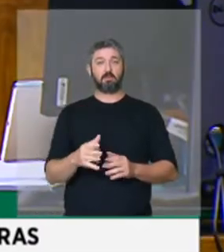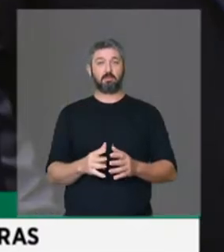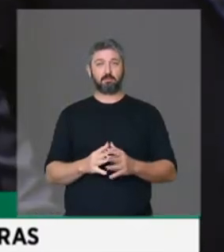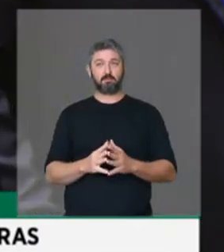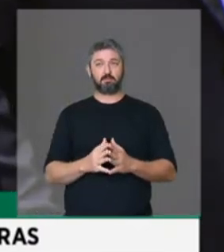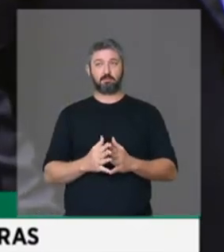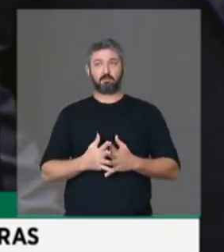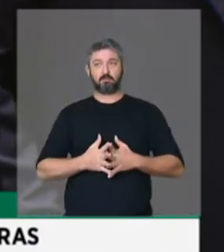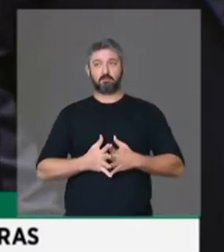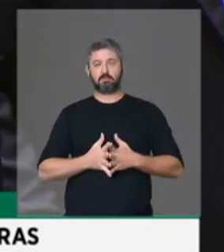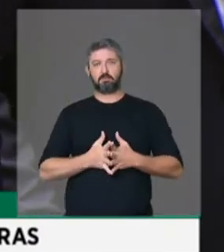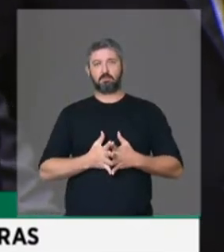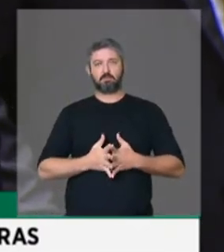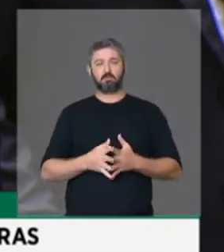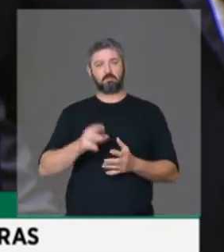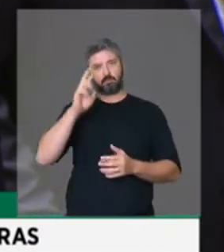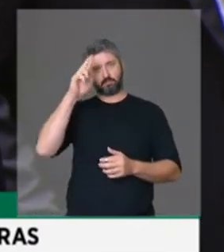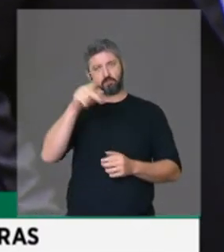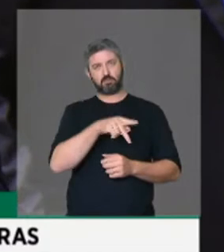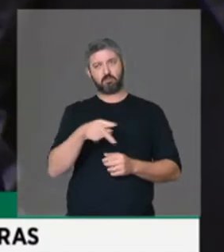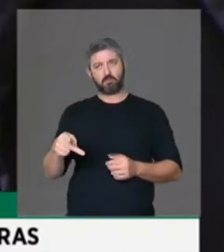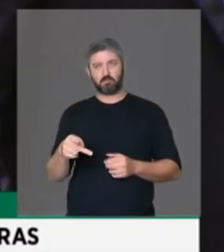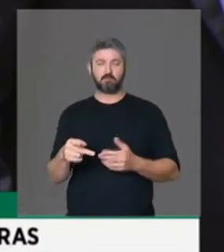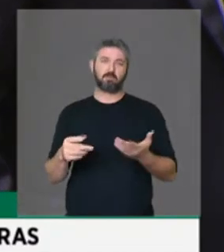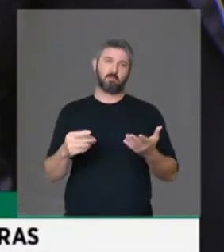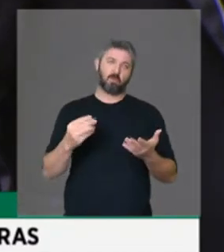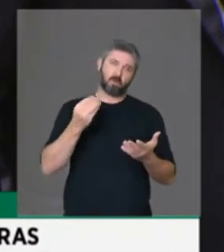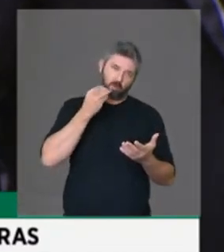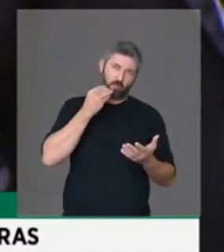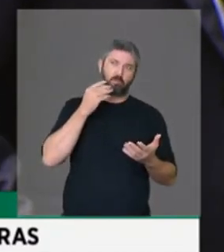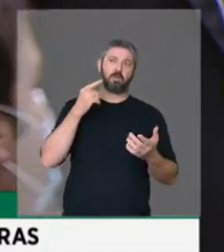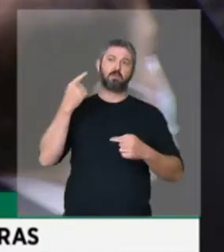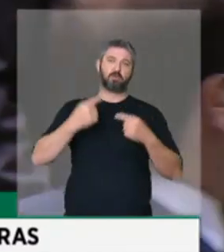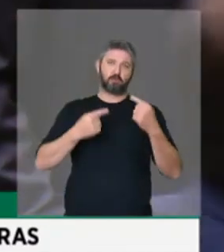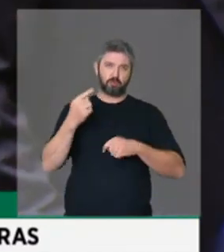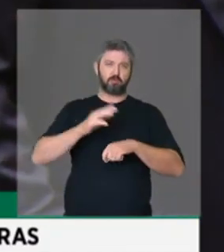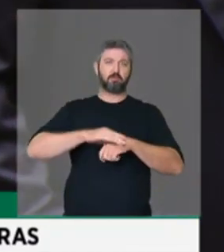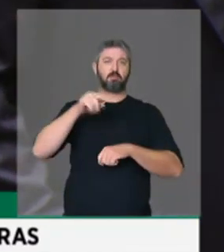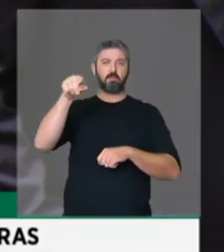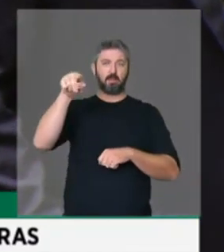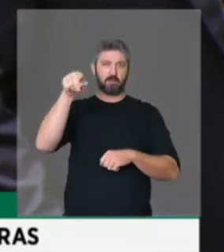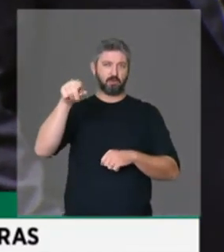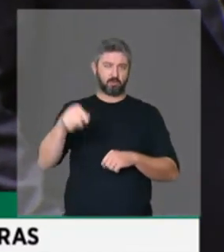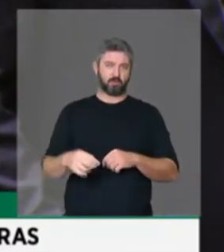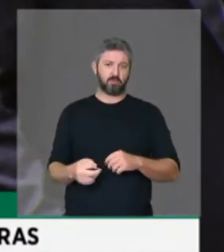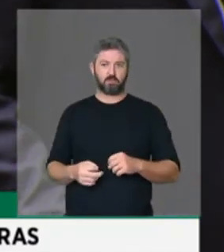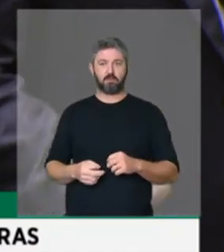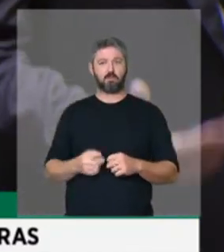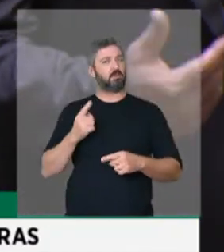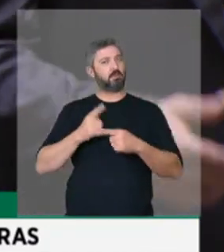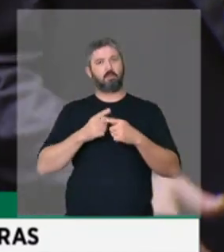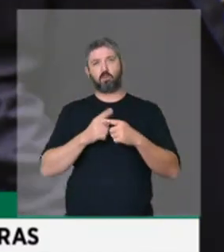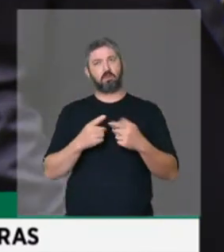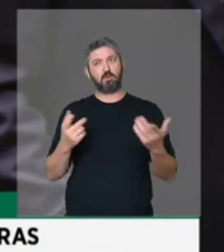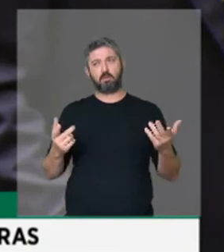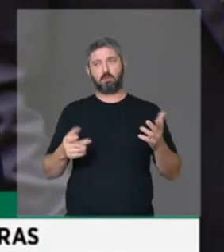COMO ORIENTA O PROGRESSISTAS? -- [DEPUTADO]: PROGRESSISTAS ORIENTA SIM, SENHOR PRESIDENTE. [PRESIDENTE]: PSD? -- [DEPUTADO]: PSD ORIENTA SIM, SENHOR PRESIDENTE.